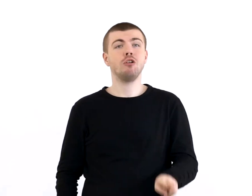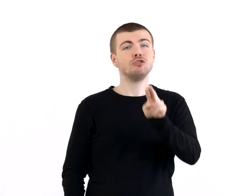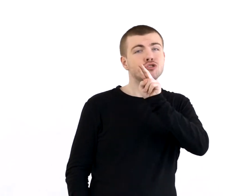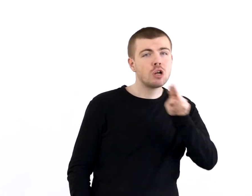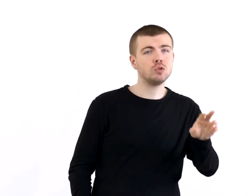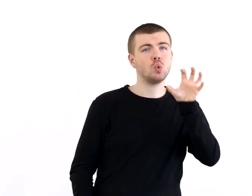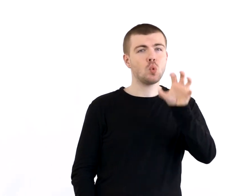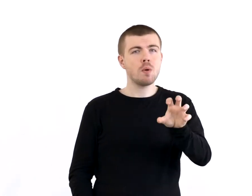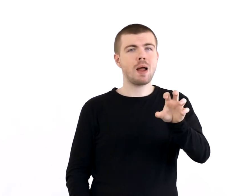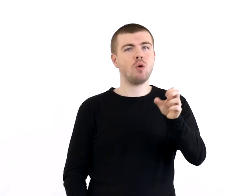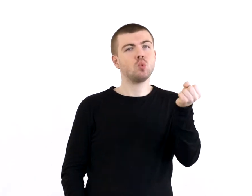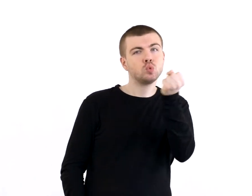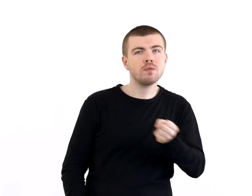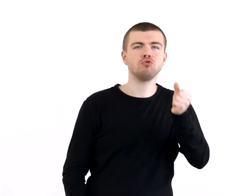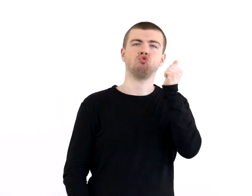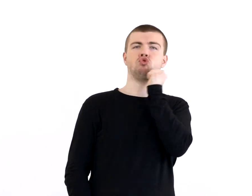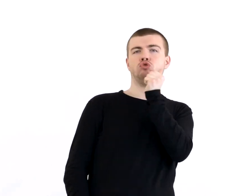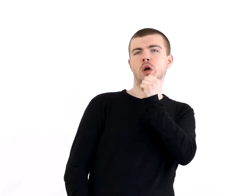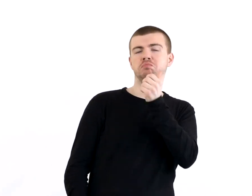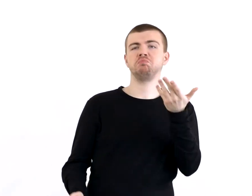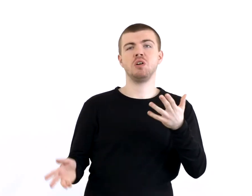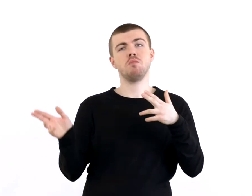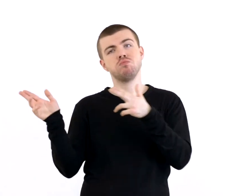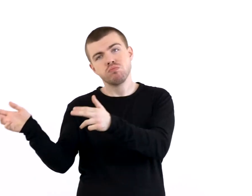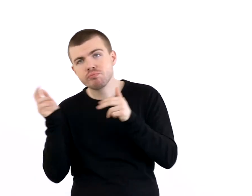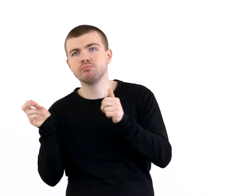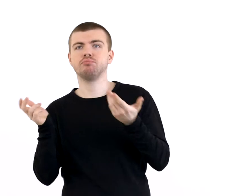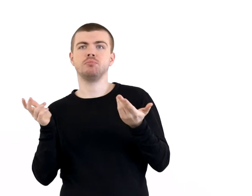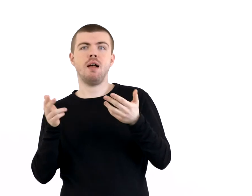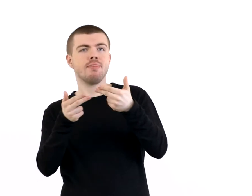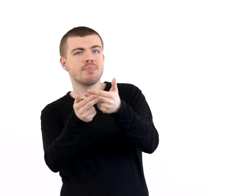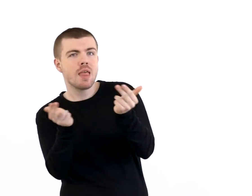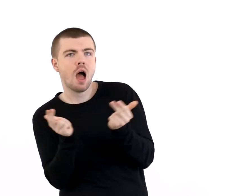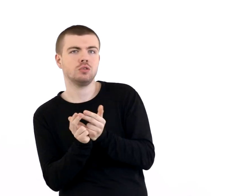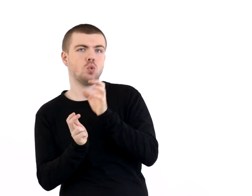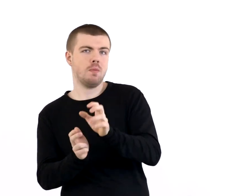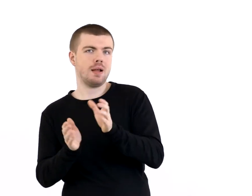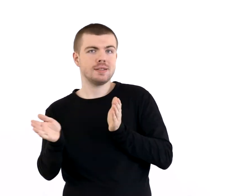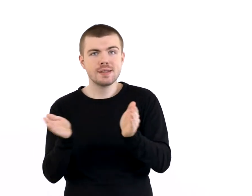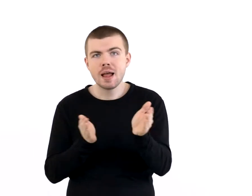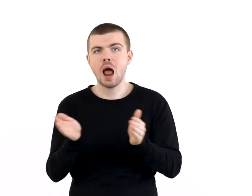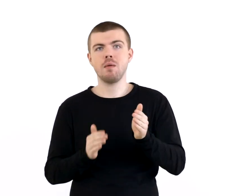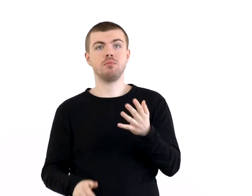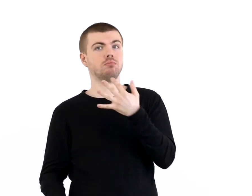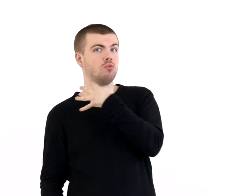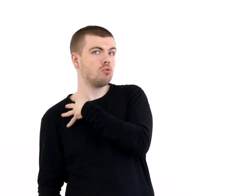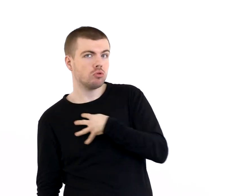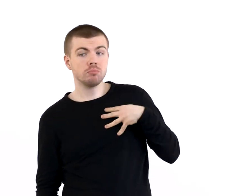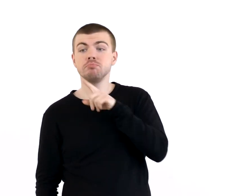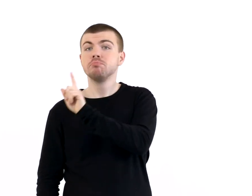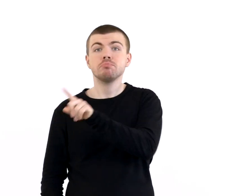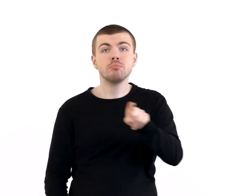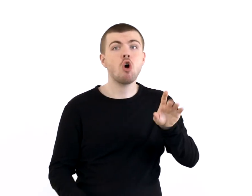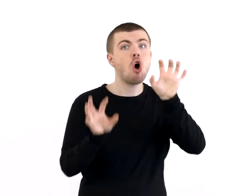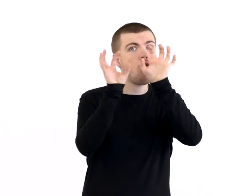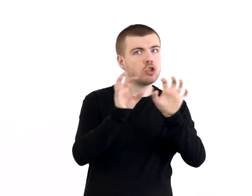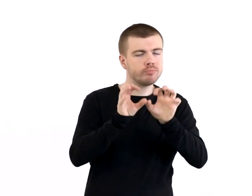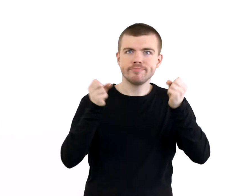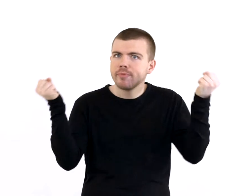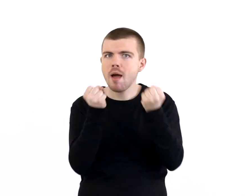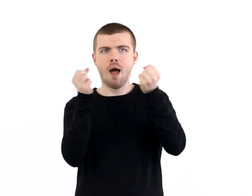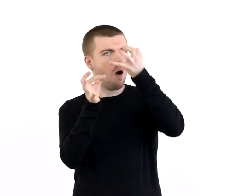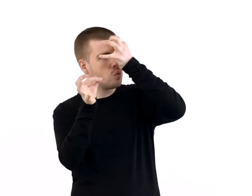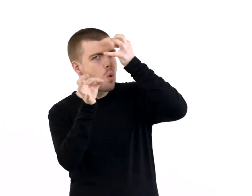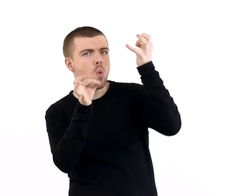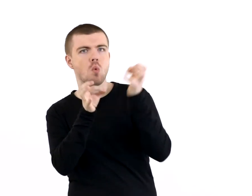i precyzję zdobnictwa przedmiotów codziennego użytku, broni, naczyń ceramicznych, biżuterii.